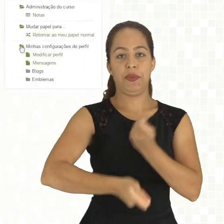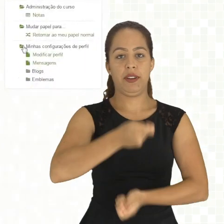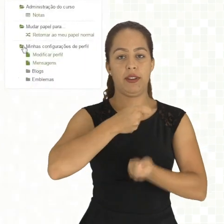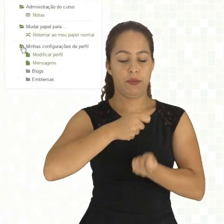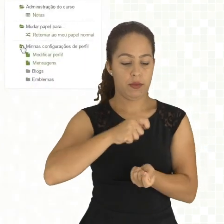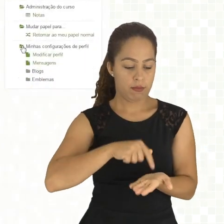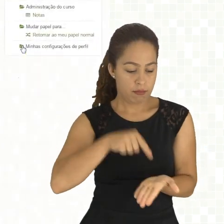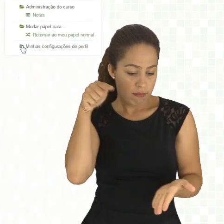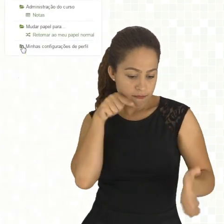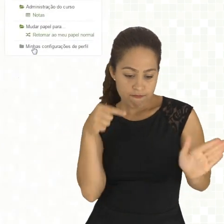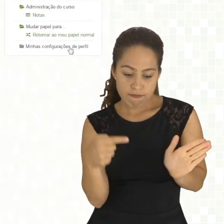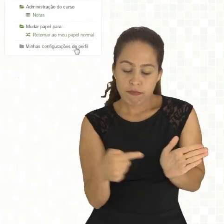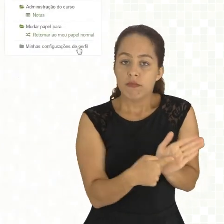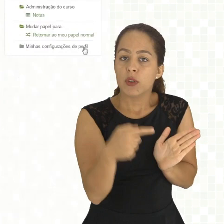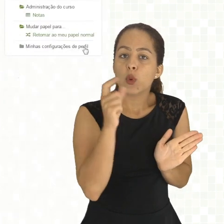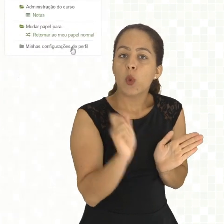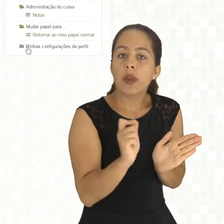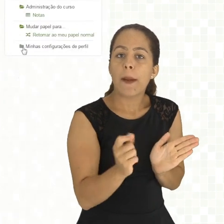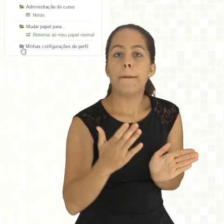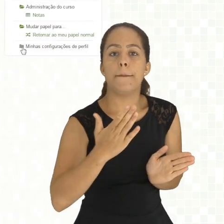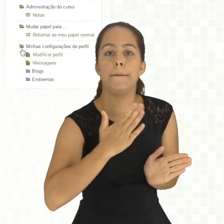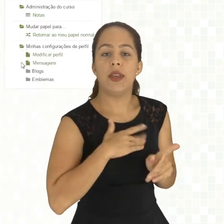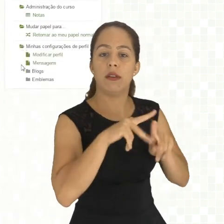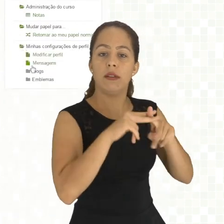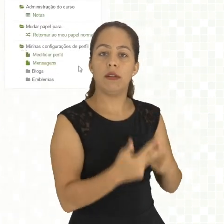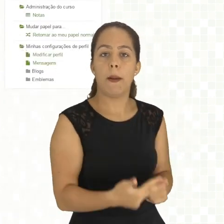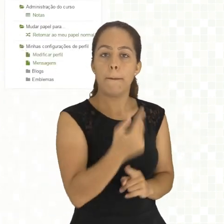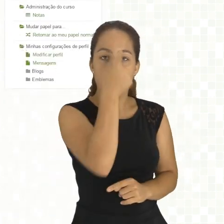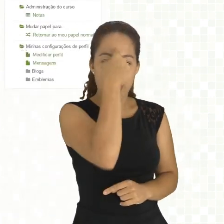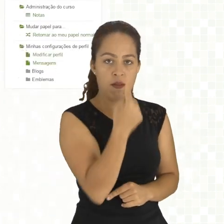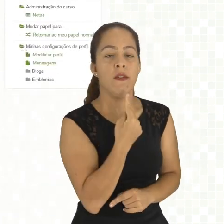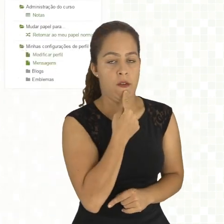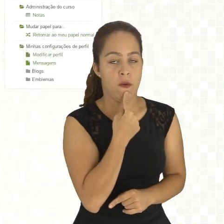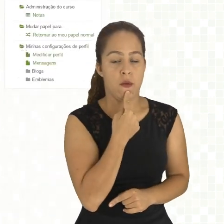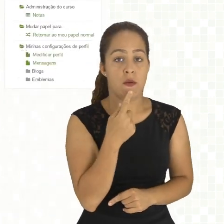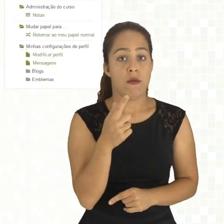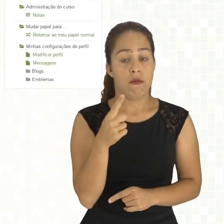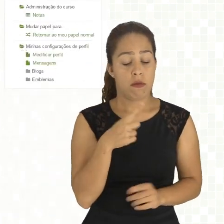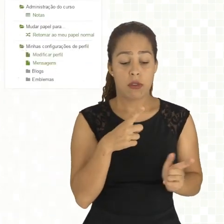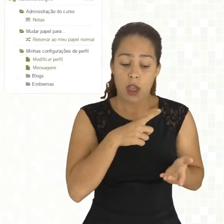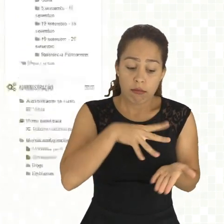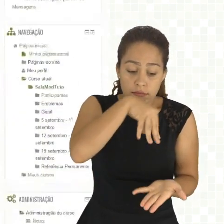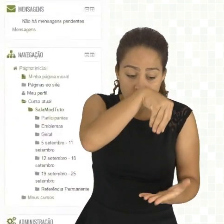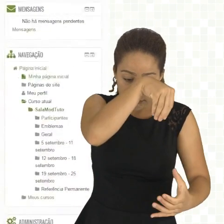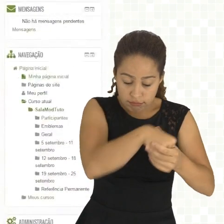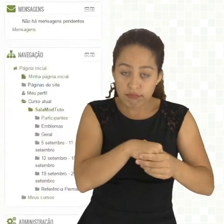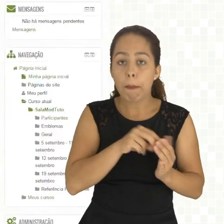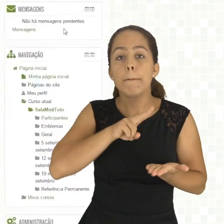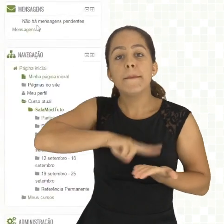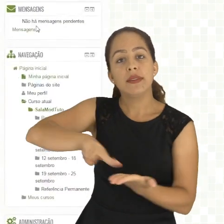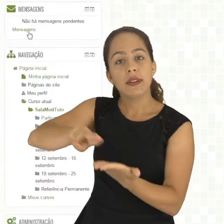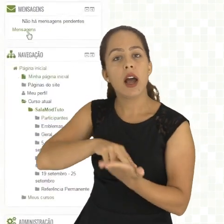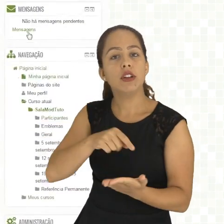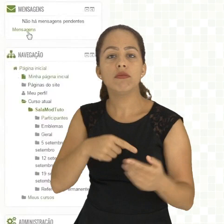clicar em minhas configurações de perfil. Também tem um link de mensagens. Esses